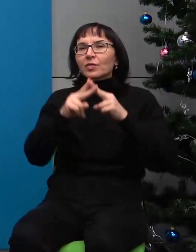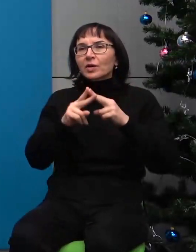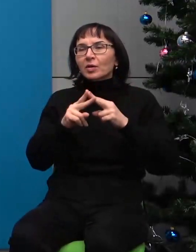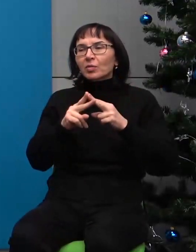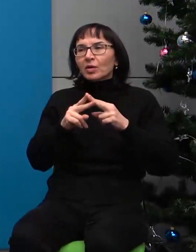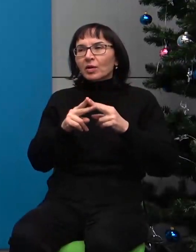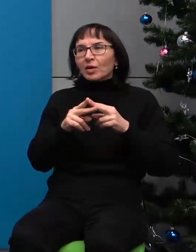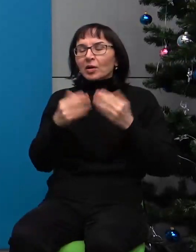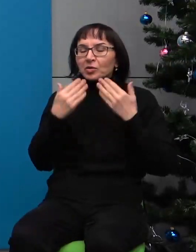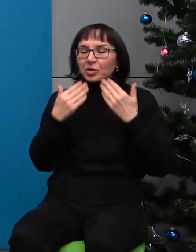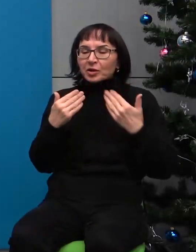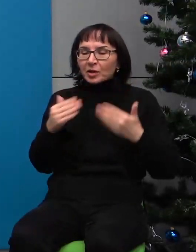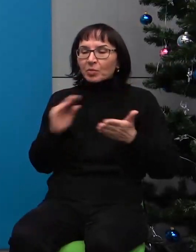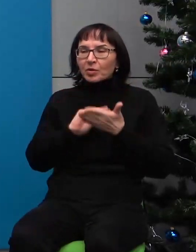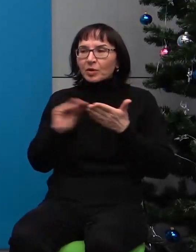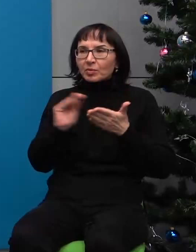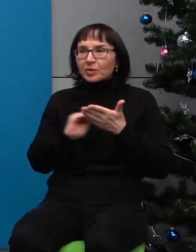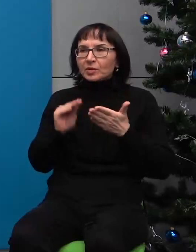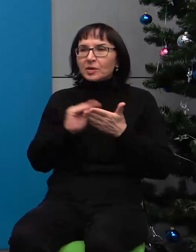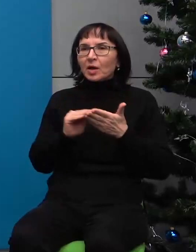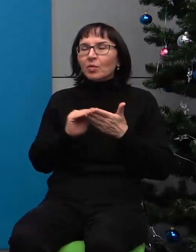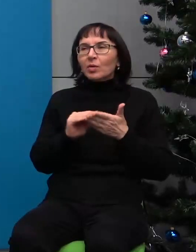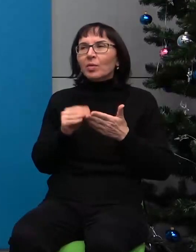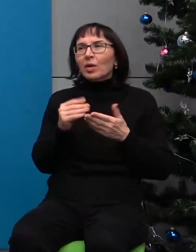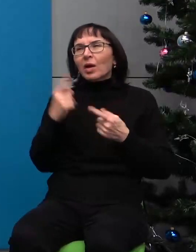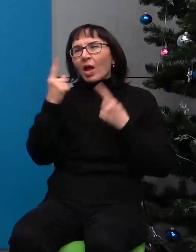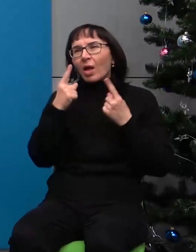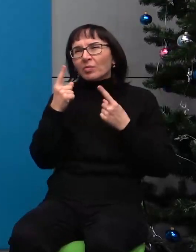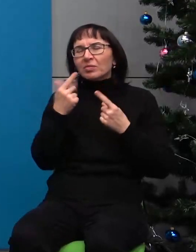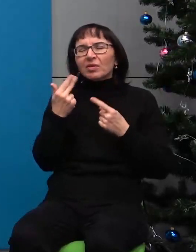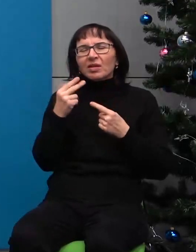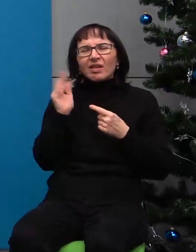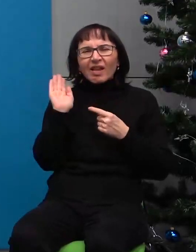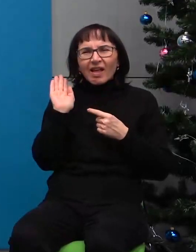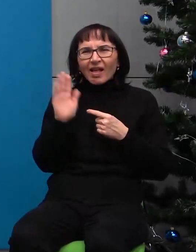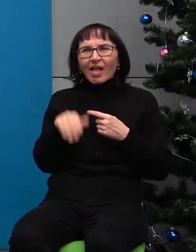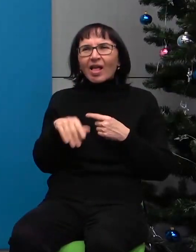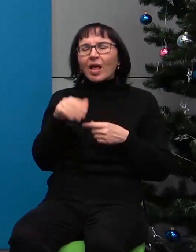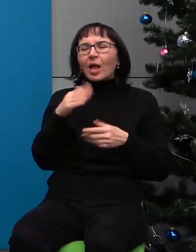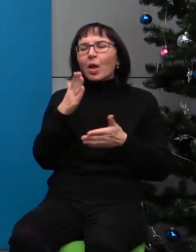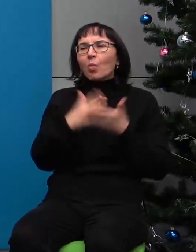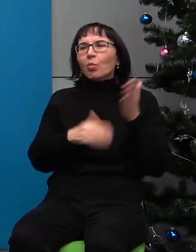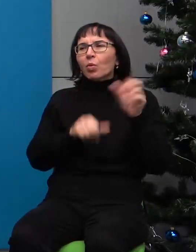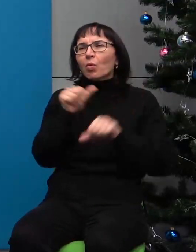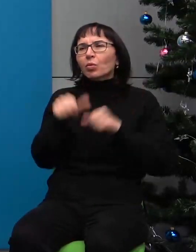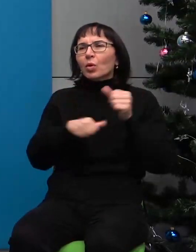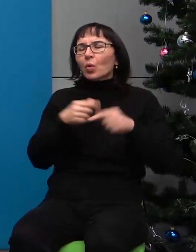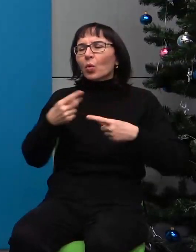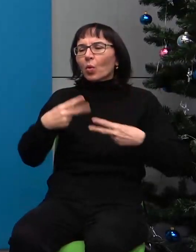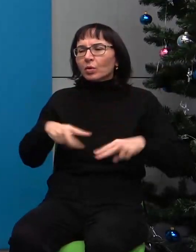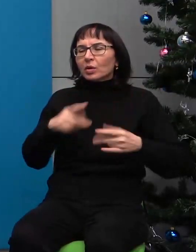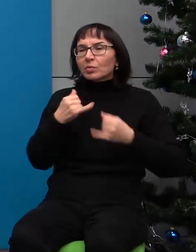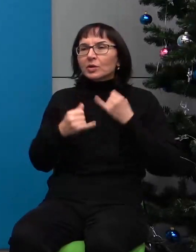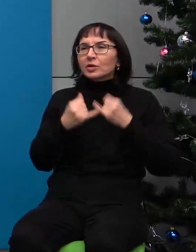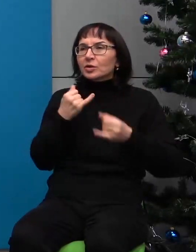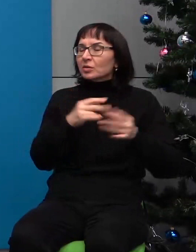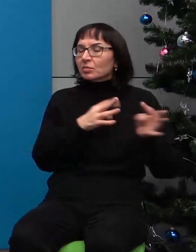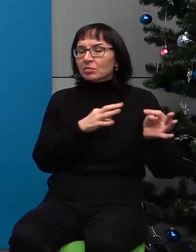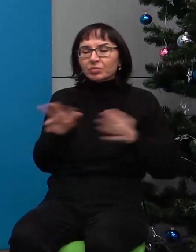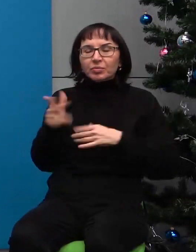bo normalnie bym po prostu powiedział, nie, proszę mi tam za pół roku oddam. Wiecie państwo, jak czasami człowiek już czegoś nie zrobi, to już tego potem w ogóle nie zrobi.